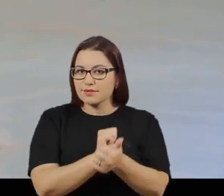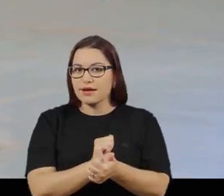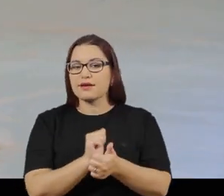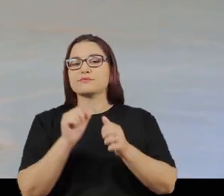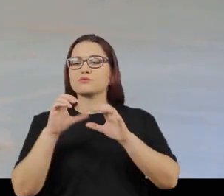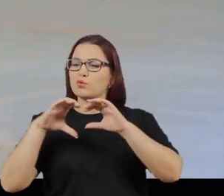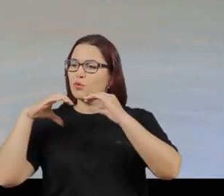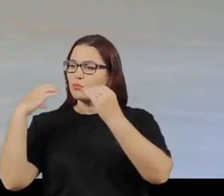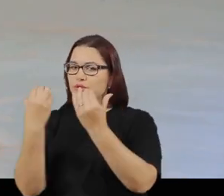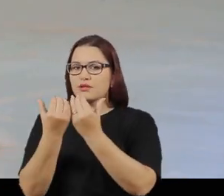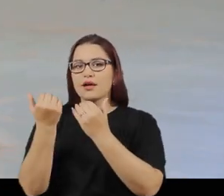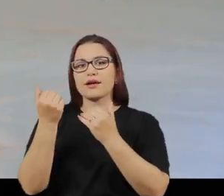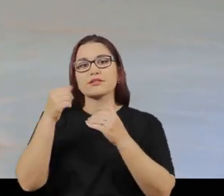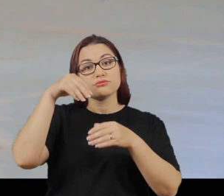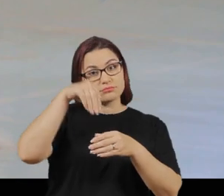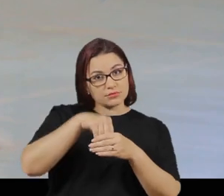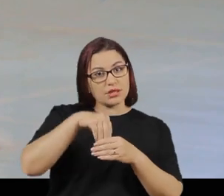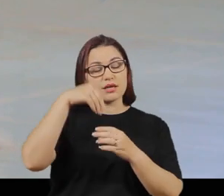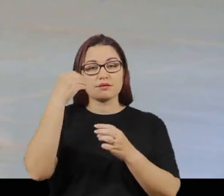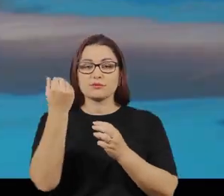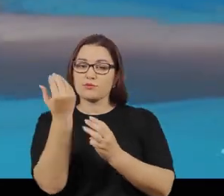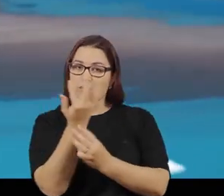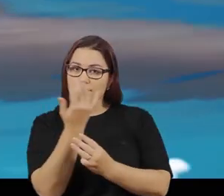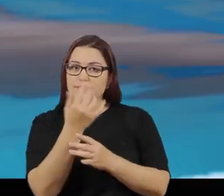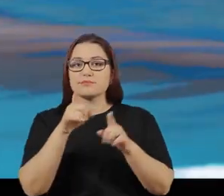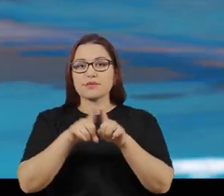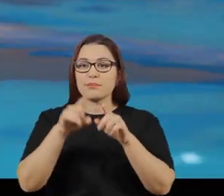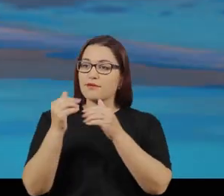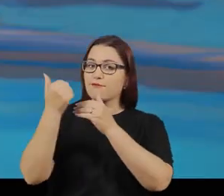tanto para a comunidade interna quanto externa,